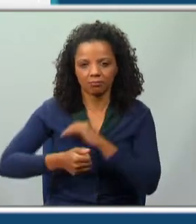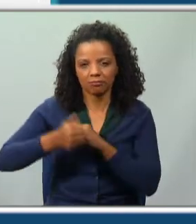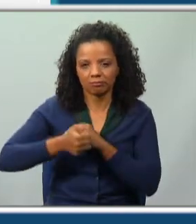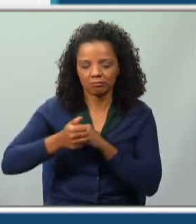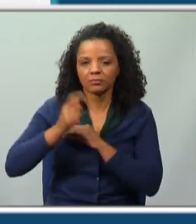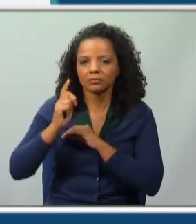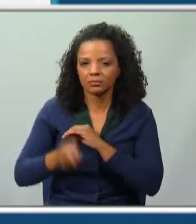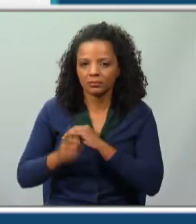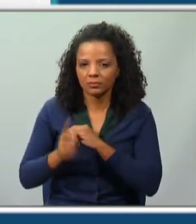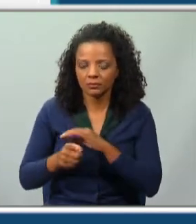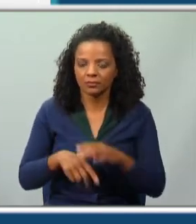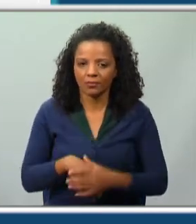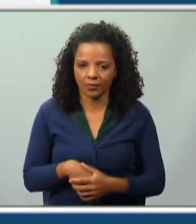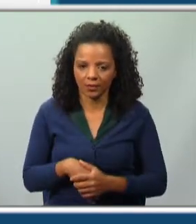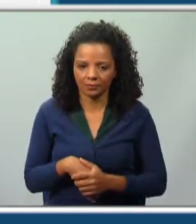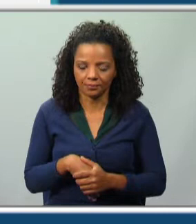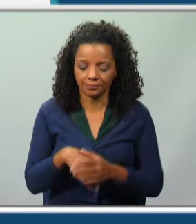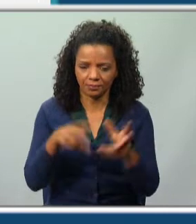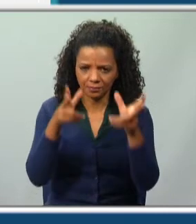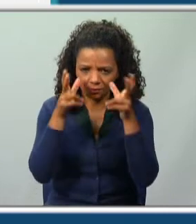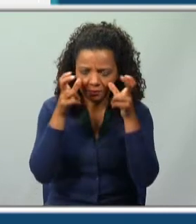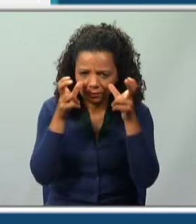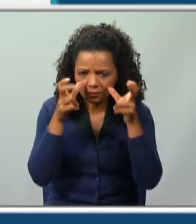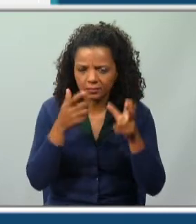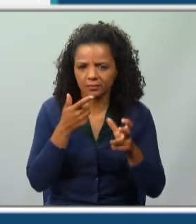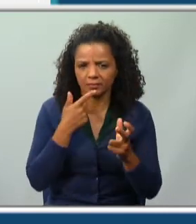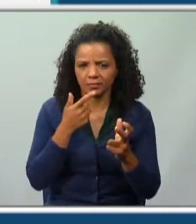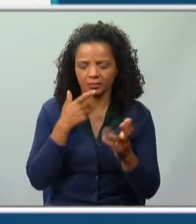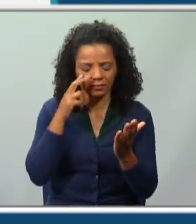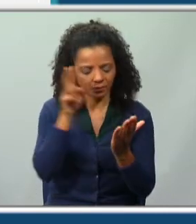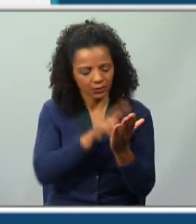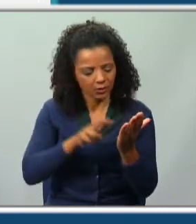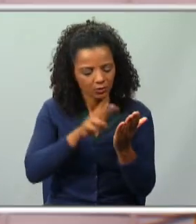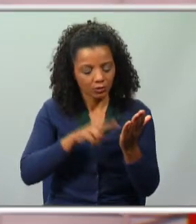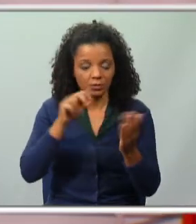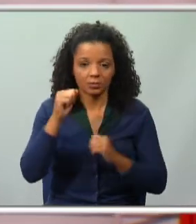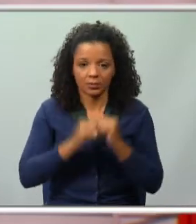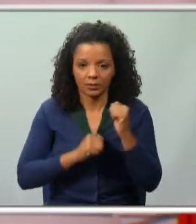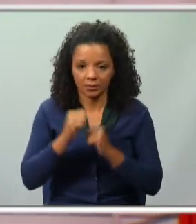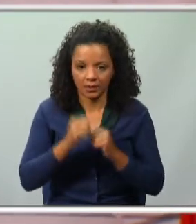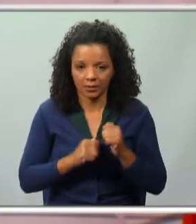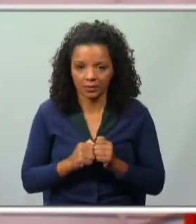mobilizamos os domínios da oralidade da leitura e da gramática e agora novamente 我們調動口語領域閱讀和語法，現在又一次